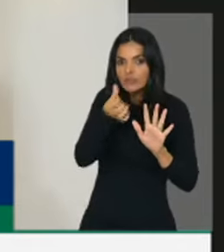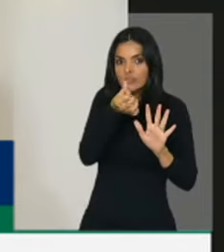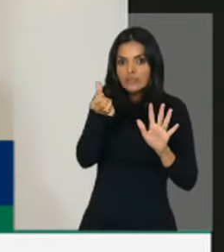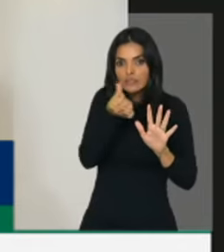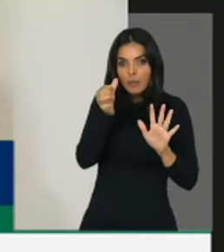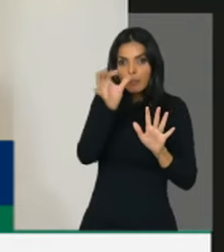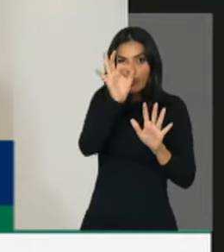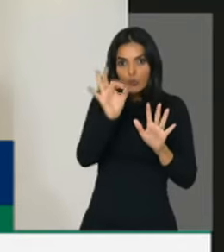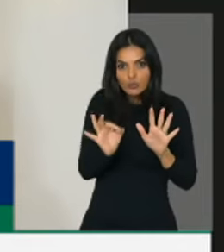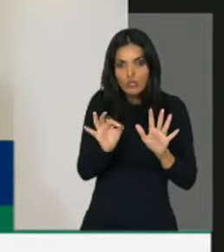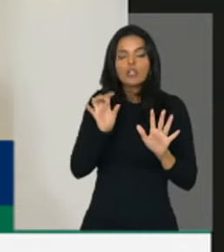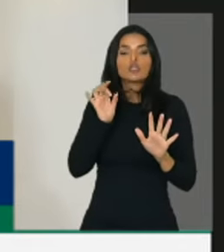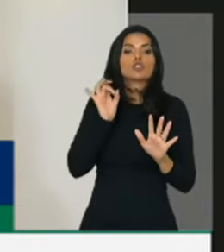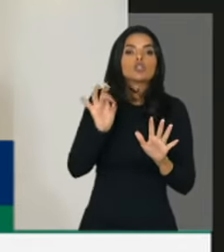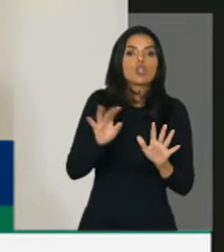APENAS CULTIVA 7,6 DAS TERRAS E PRESERVA 66% DO SEU TERRITÓ